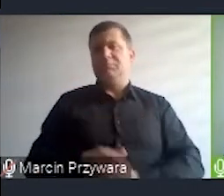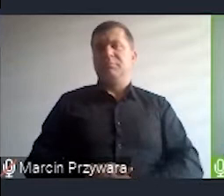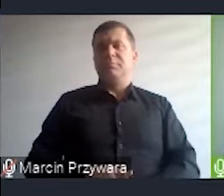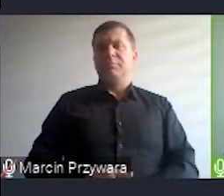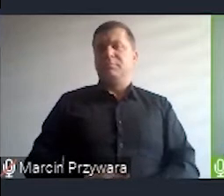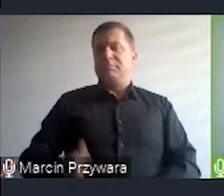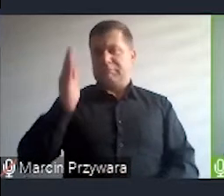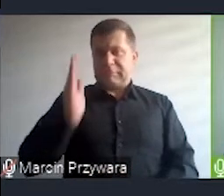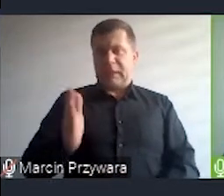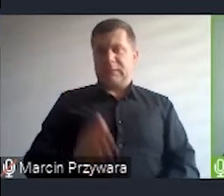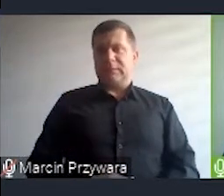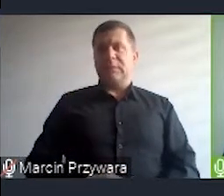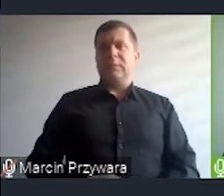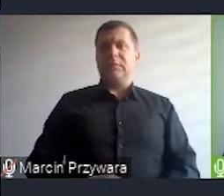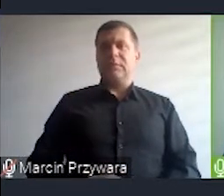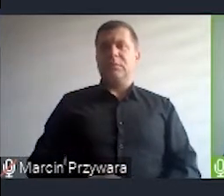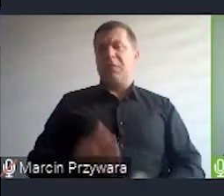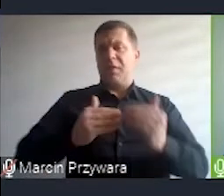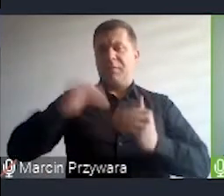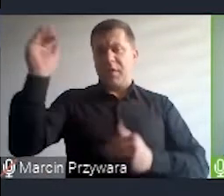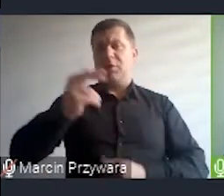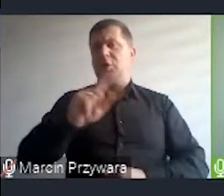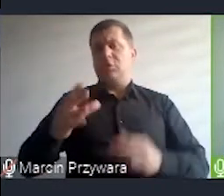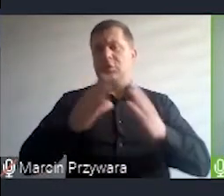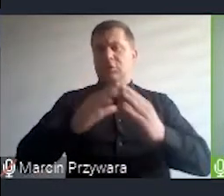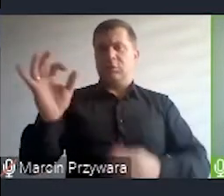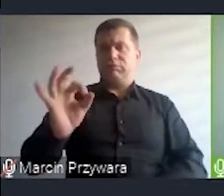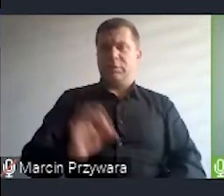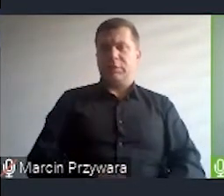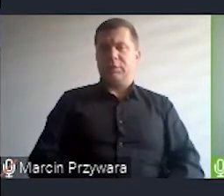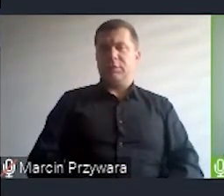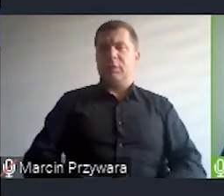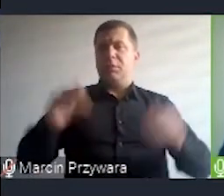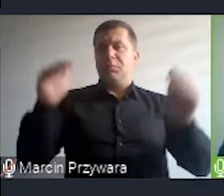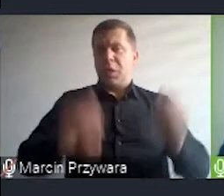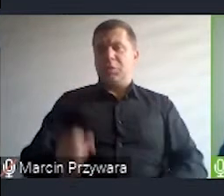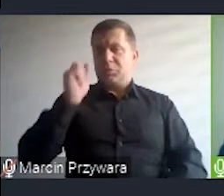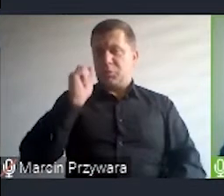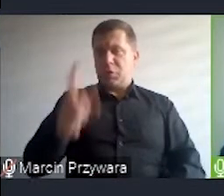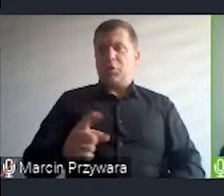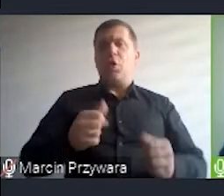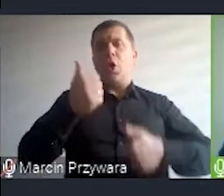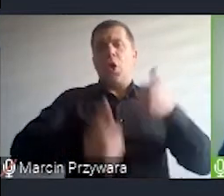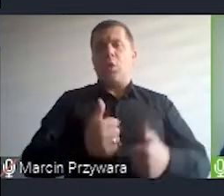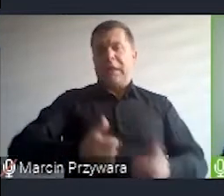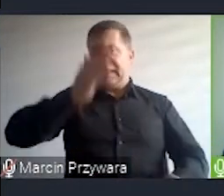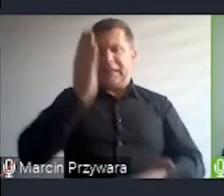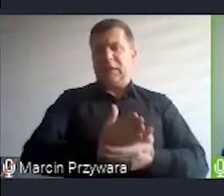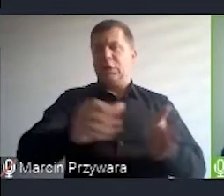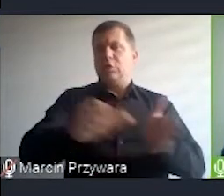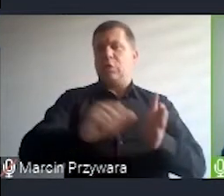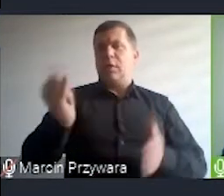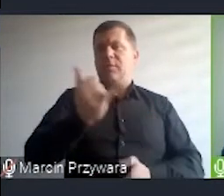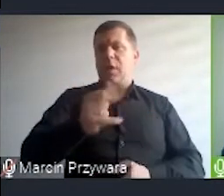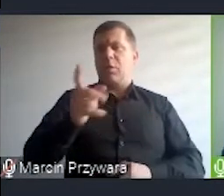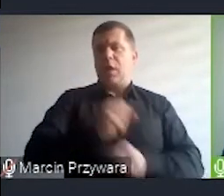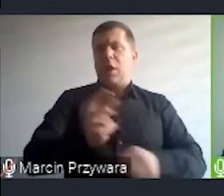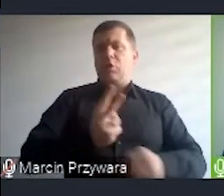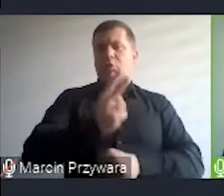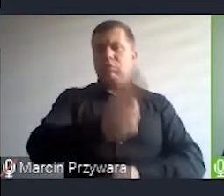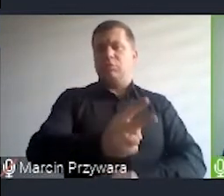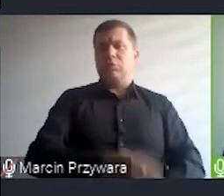będzie dużo wyższy niż 10%. Mogą się pojawić konkursy, gdzie tylko środki trwałe zostaną dopuszczone,